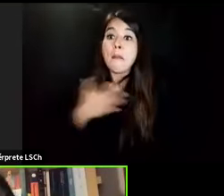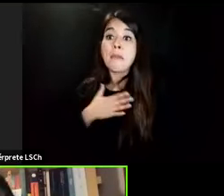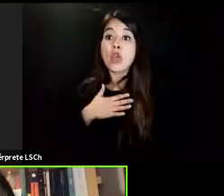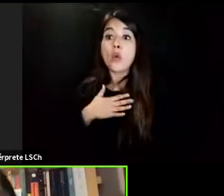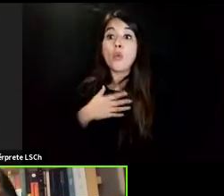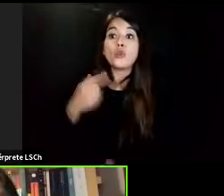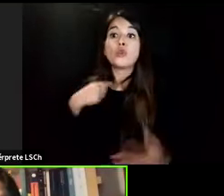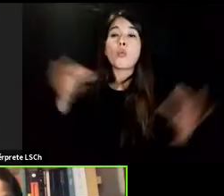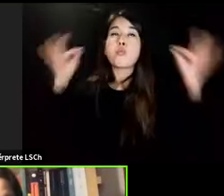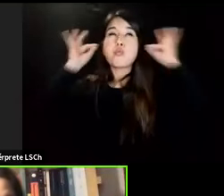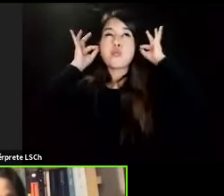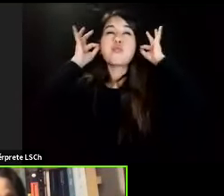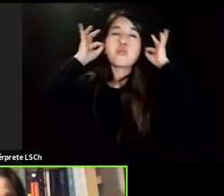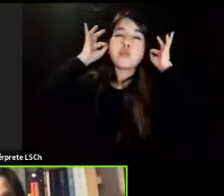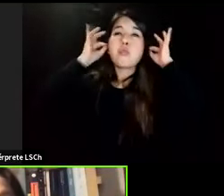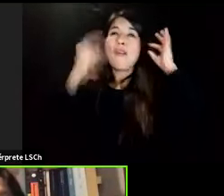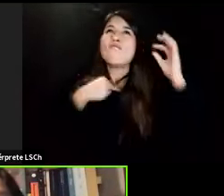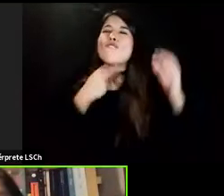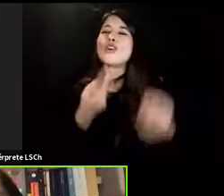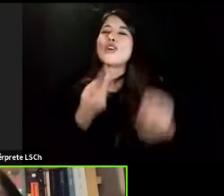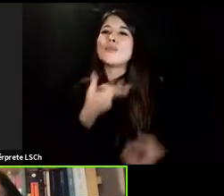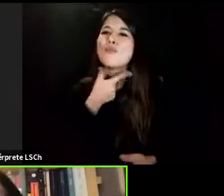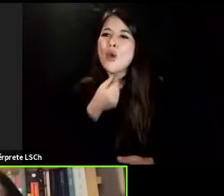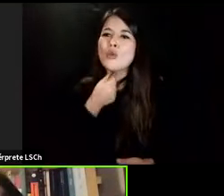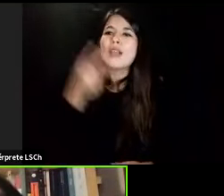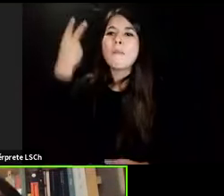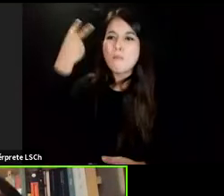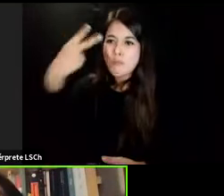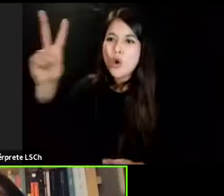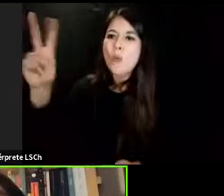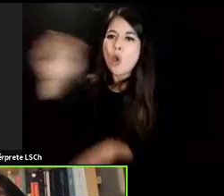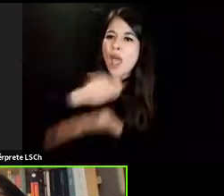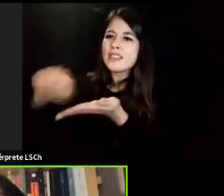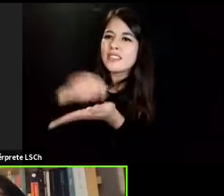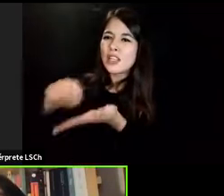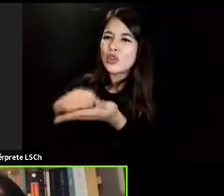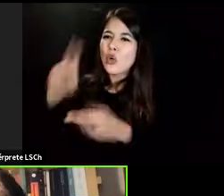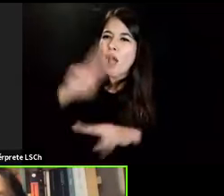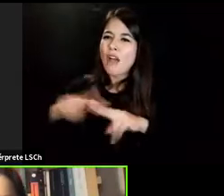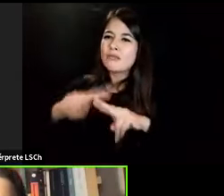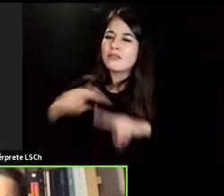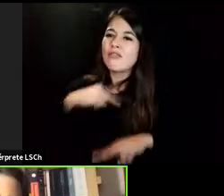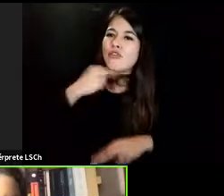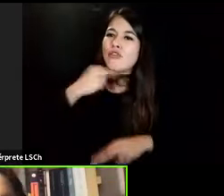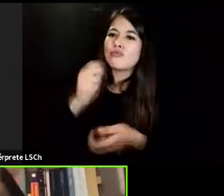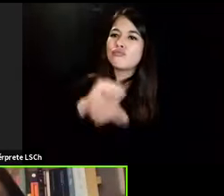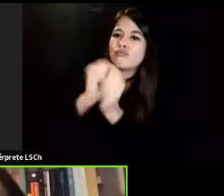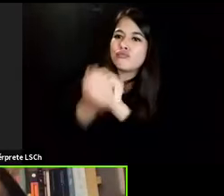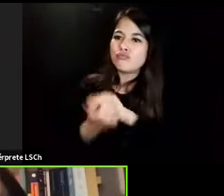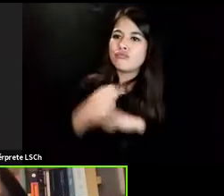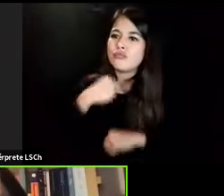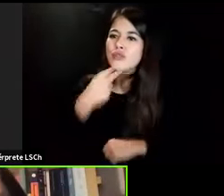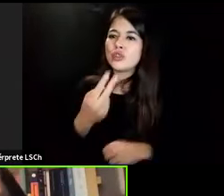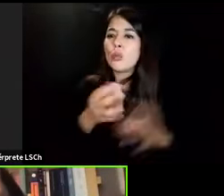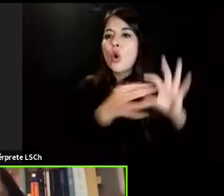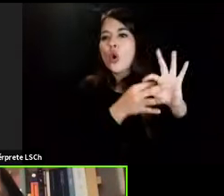los audiolibros leídos por el propio autor y fue una experiencia como una continuación de lo que yo ya hacía y de